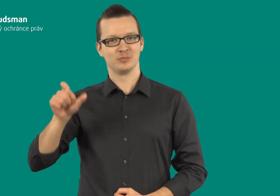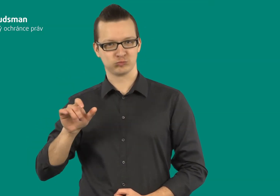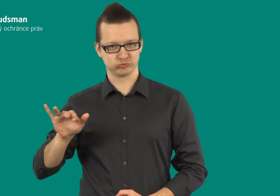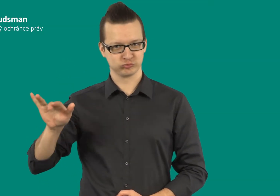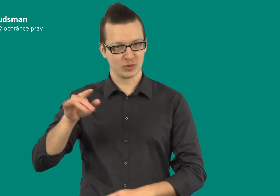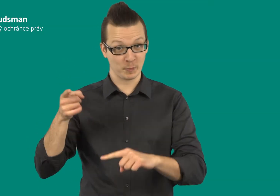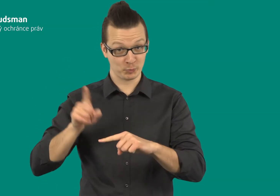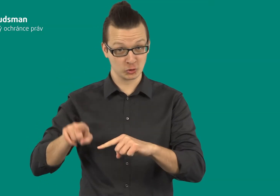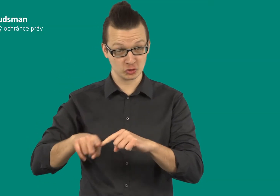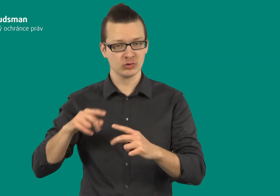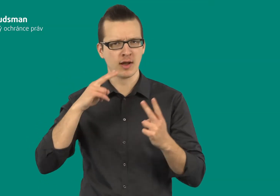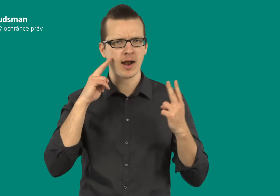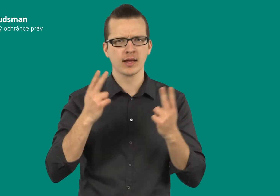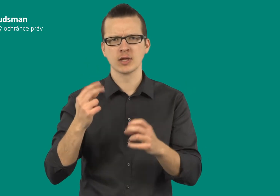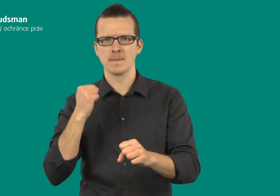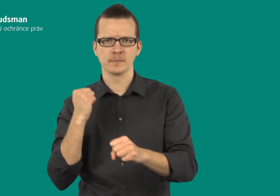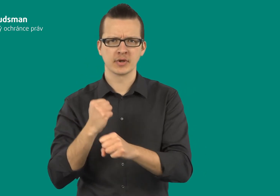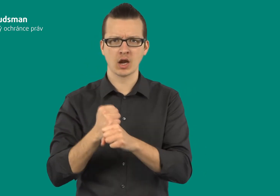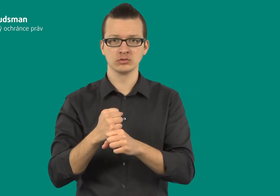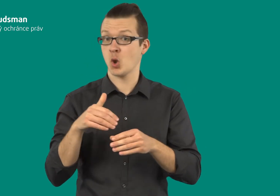Při hledání práce se spoléhají na vlastní úsilí a kontakty“